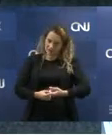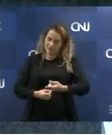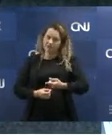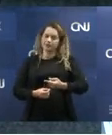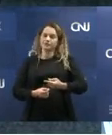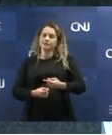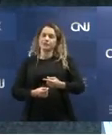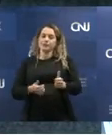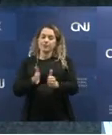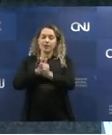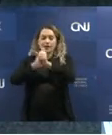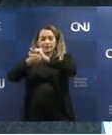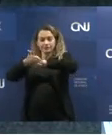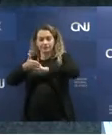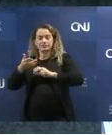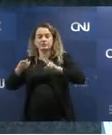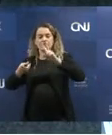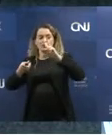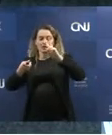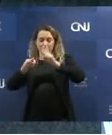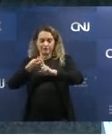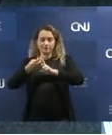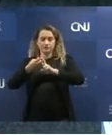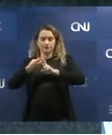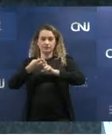da prisão pela magistrada requerida